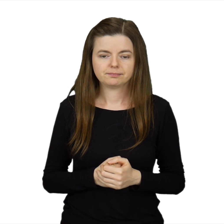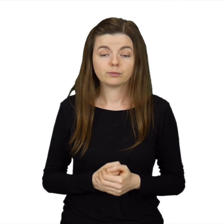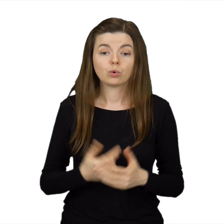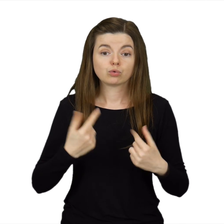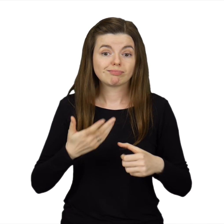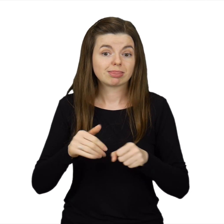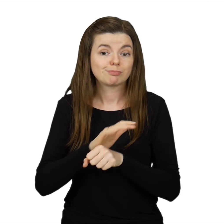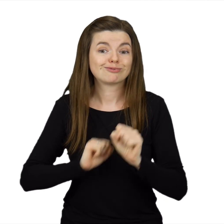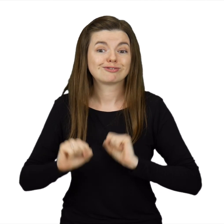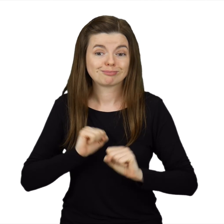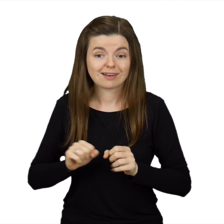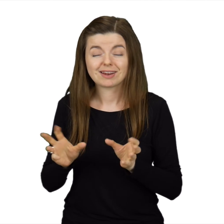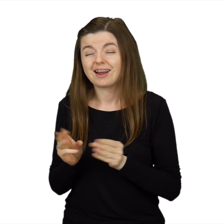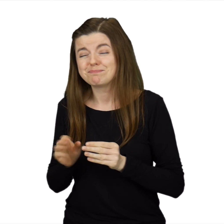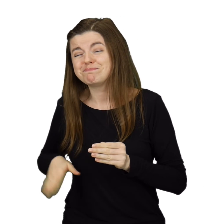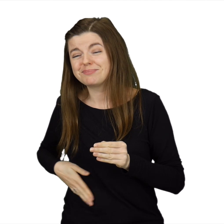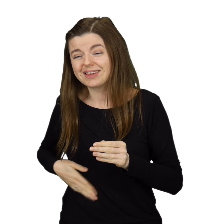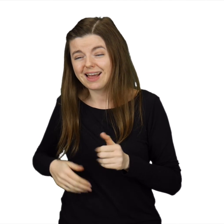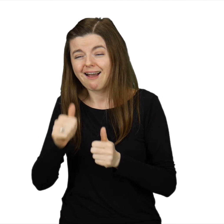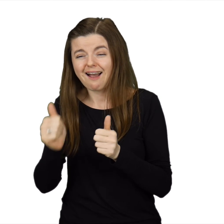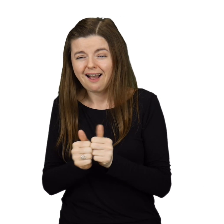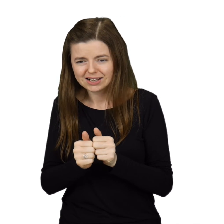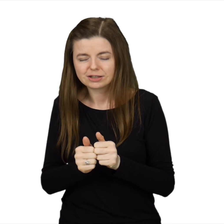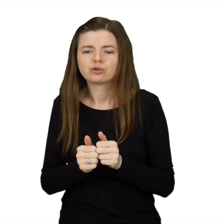Osoba niepełnosprawna wraz z psem asystującym